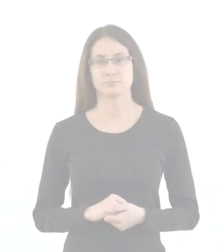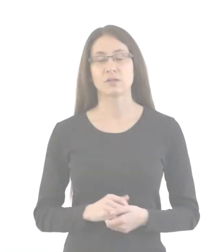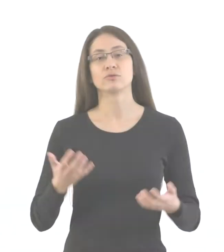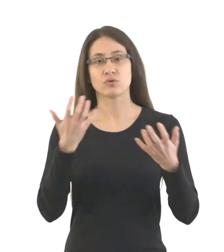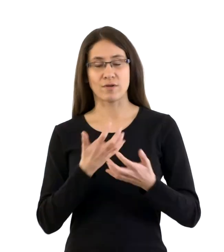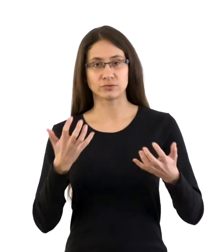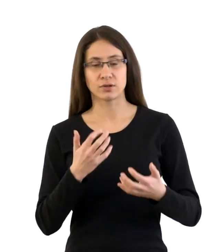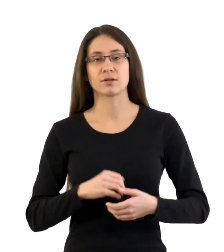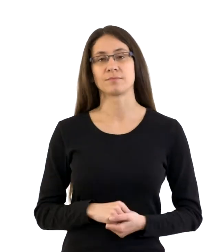Stowarzyszenie